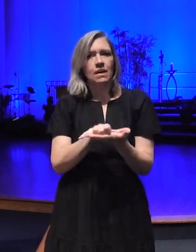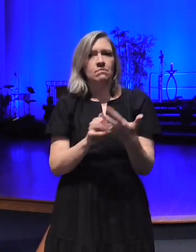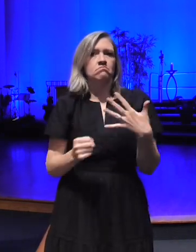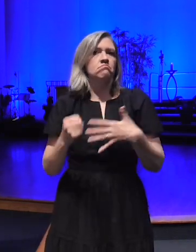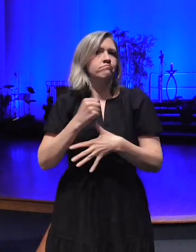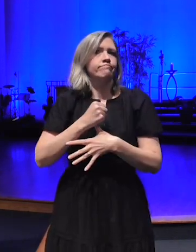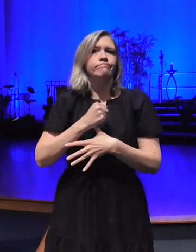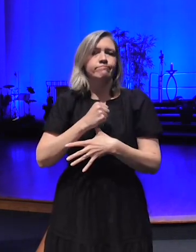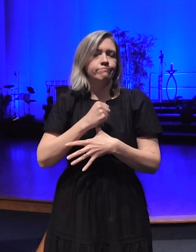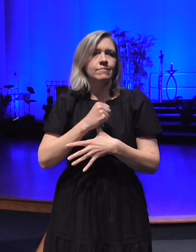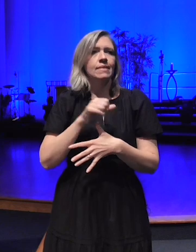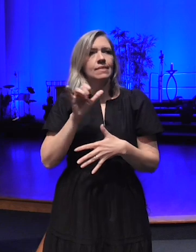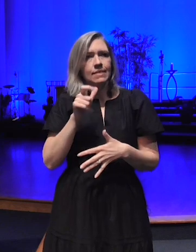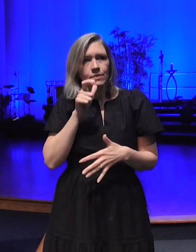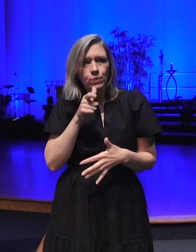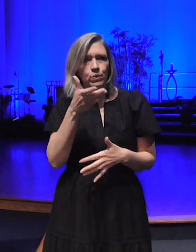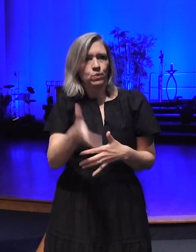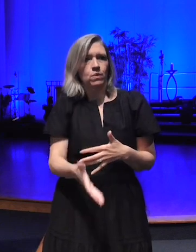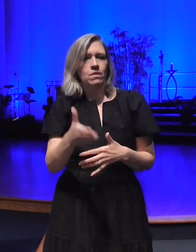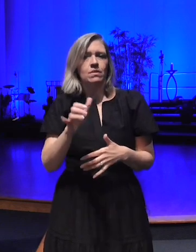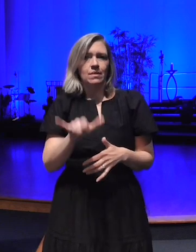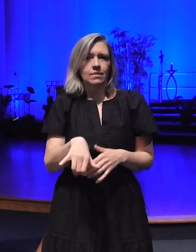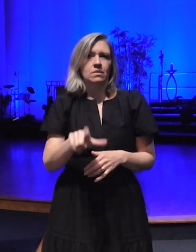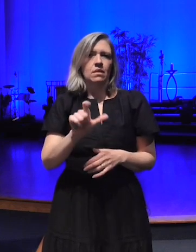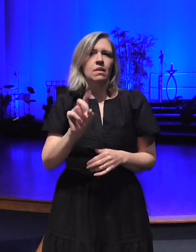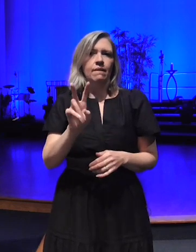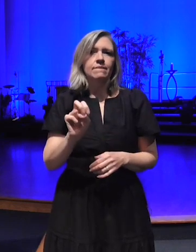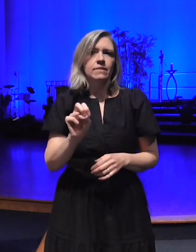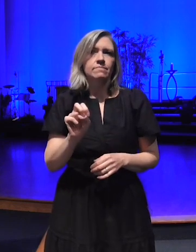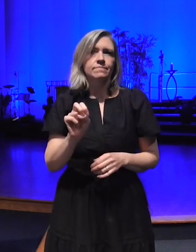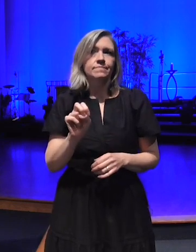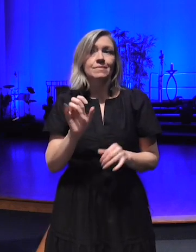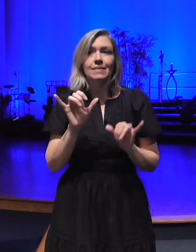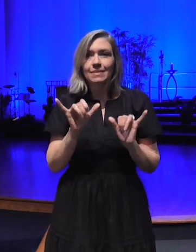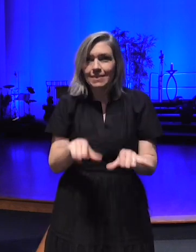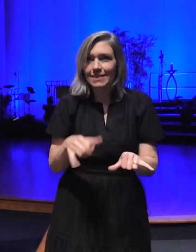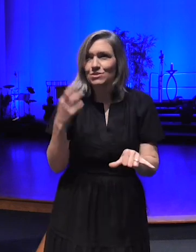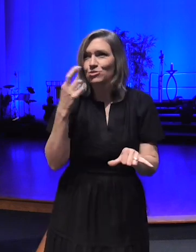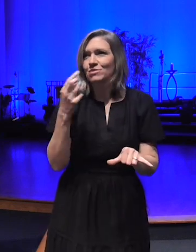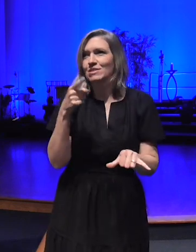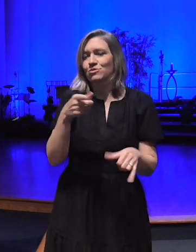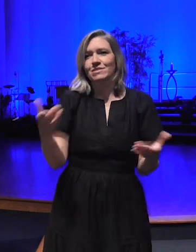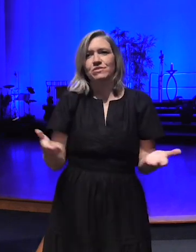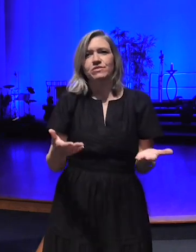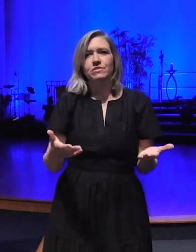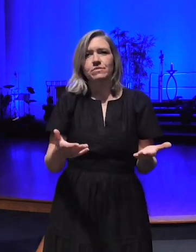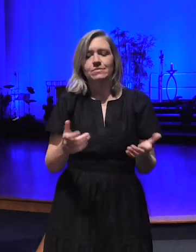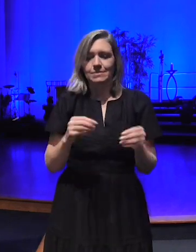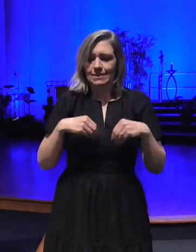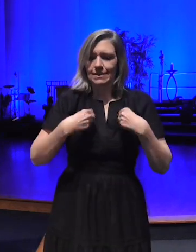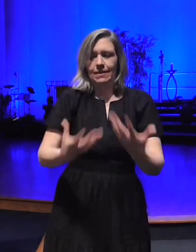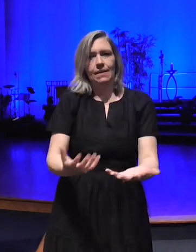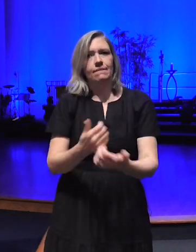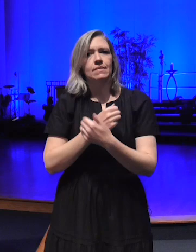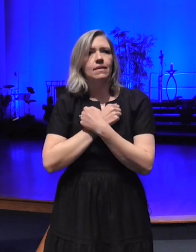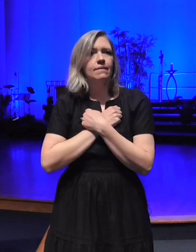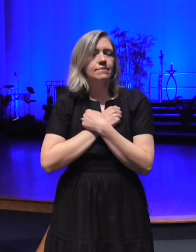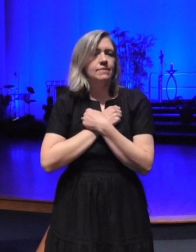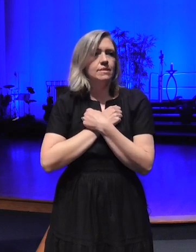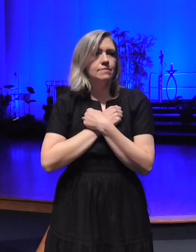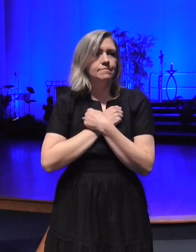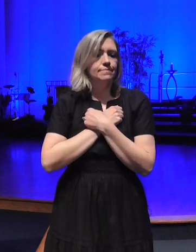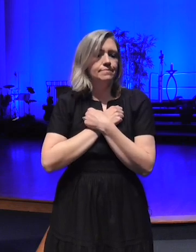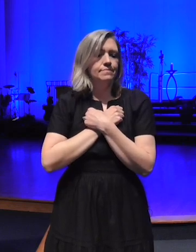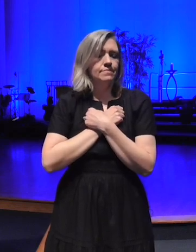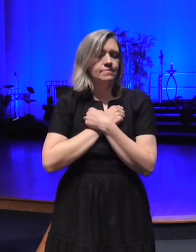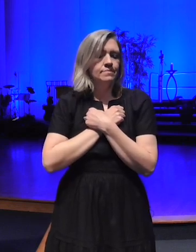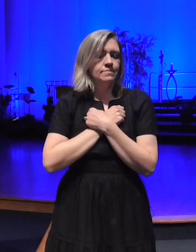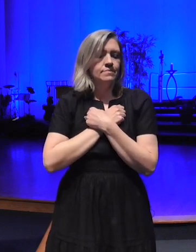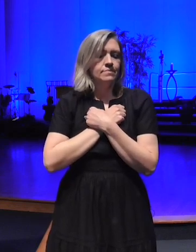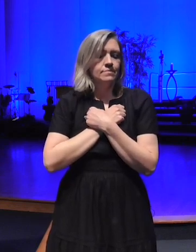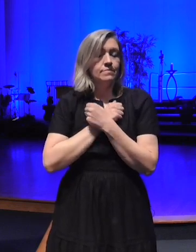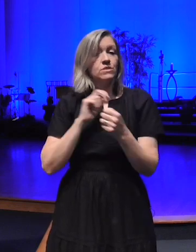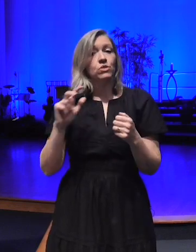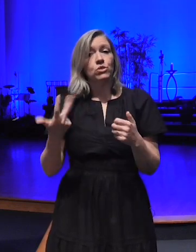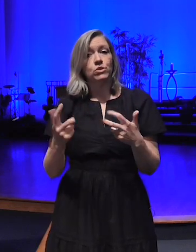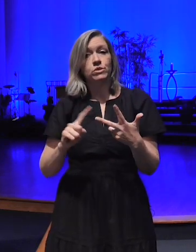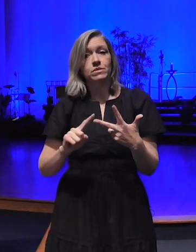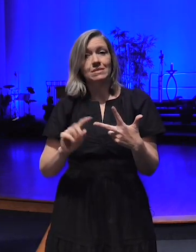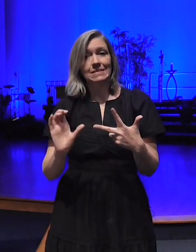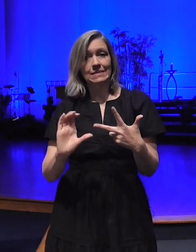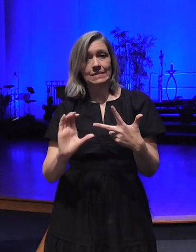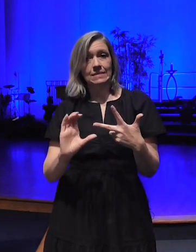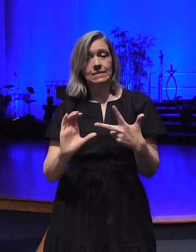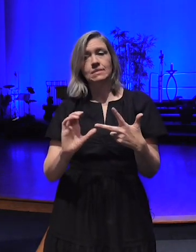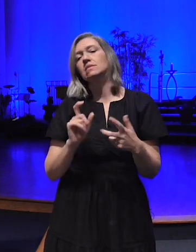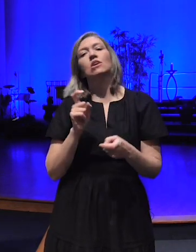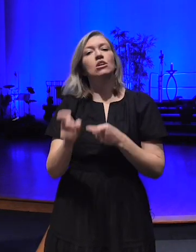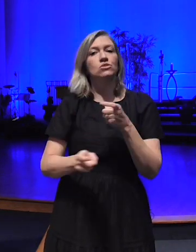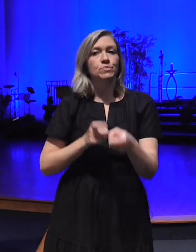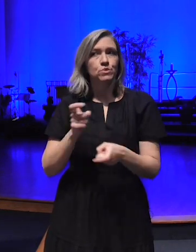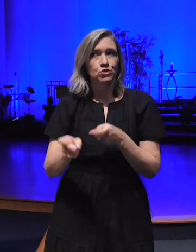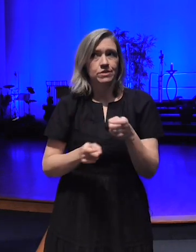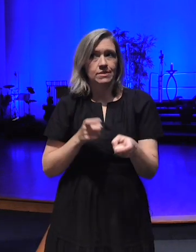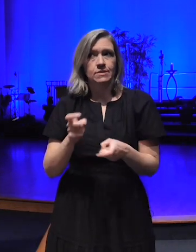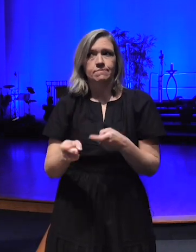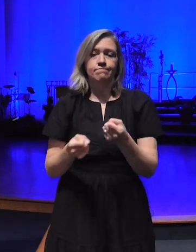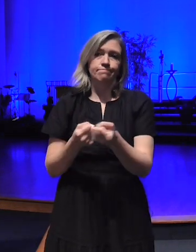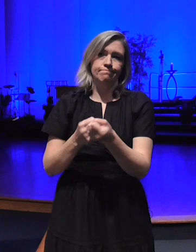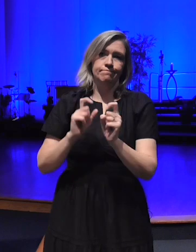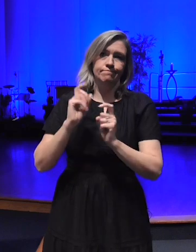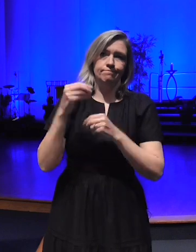quién son y eso es lo que viniste aquí a dar amor tercera ver contribución contribución entonces